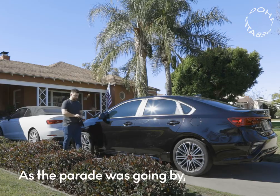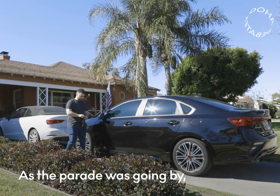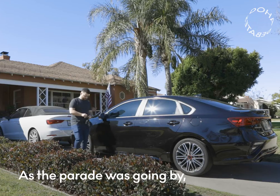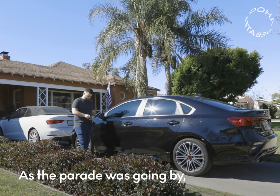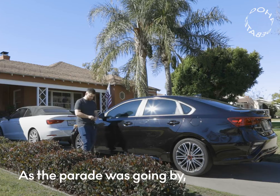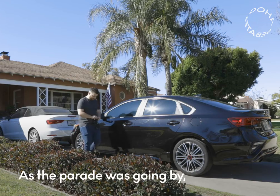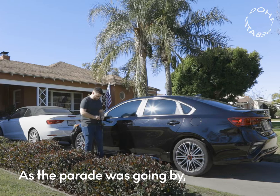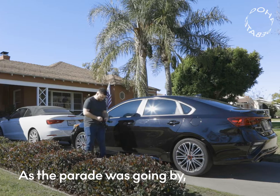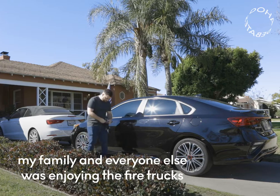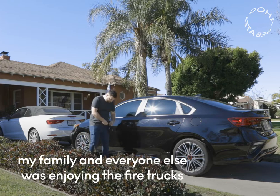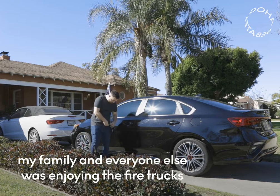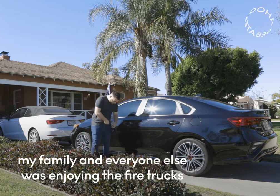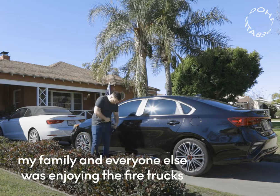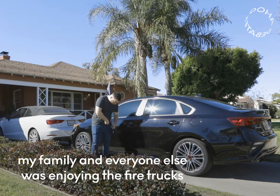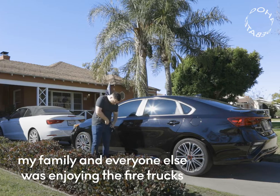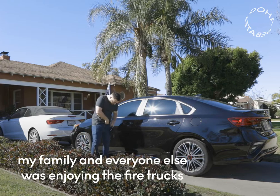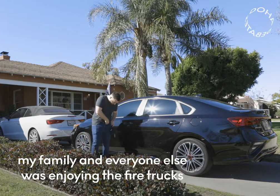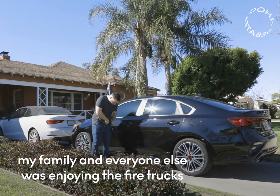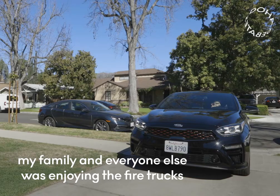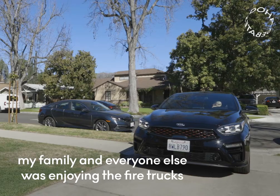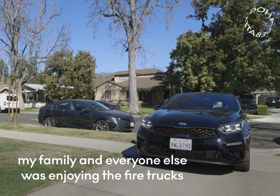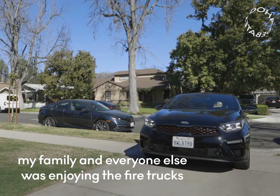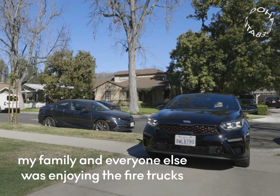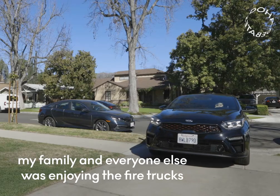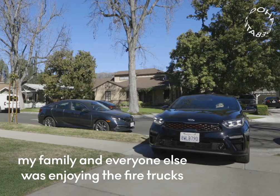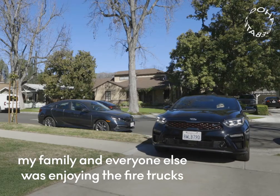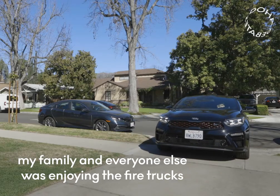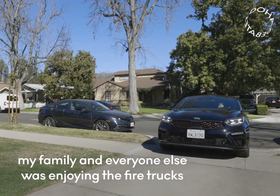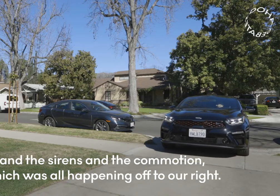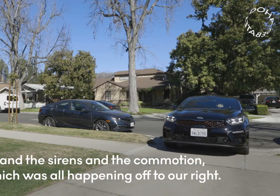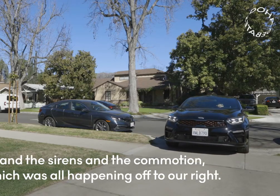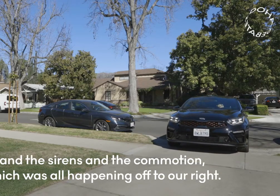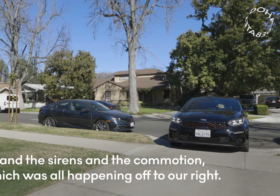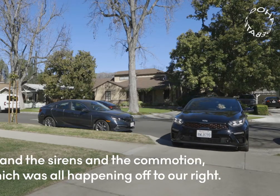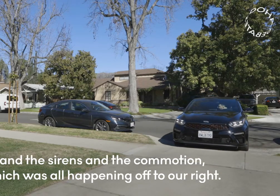بينما كان موكب العرض يمرّ أمام عائلتي وكان الجميع يستمتعون بشاحنات الإطفاء